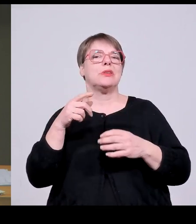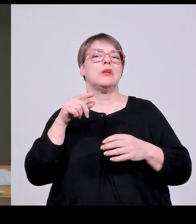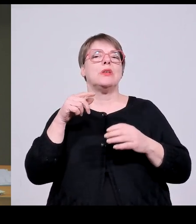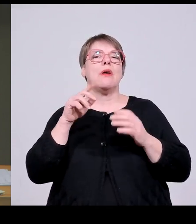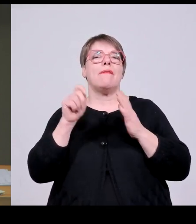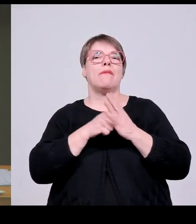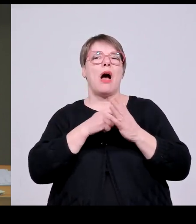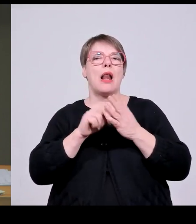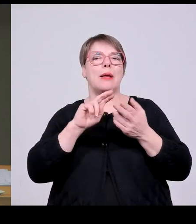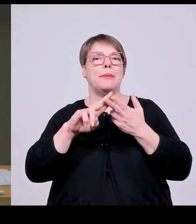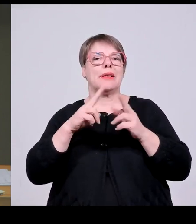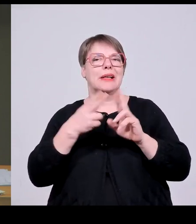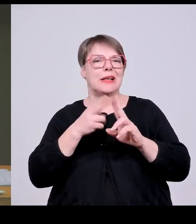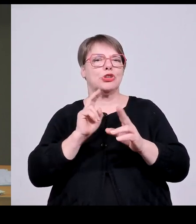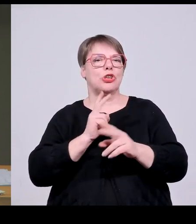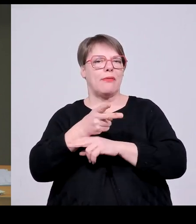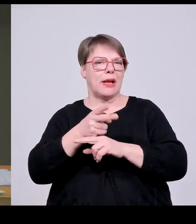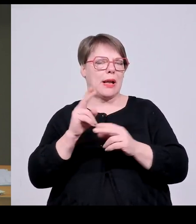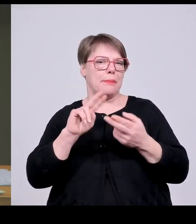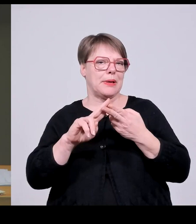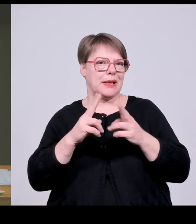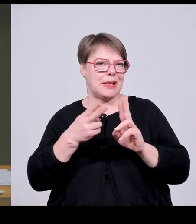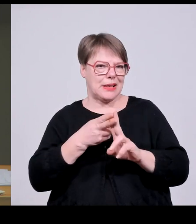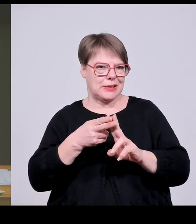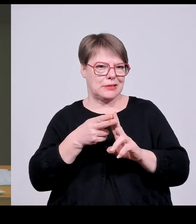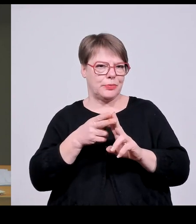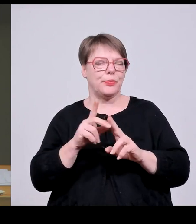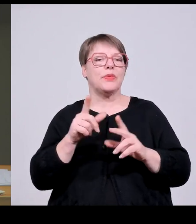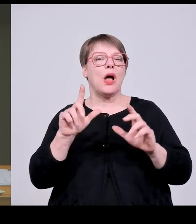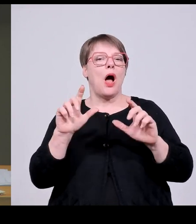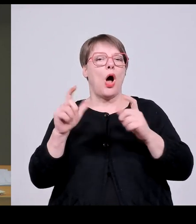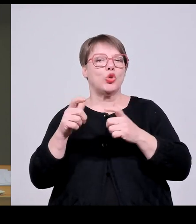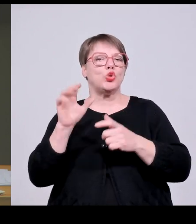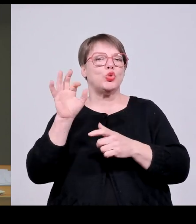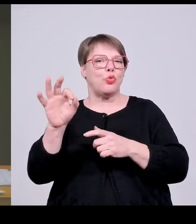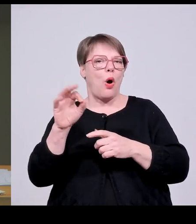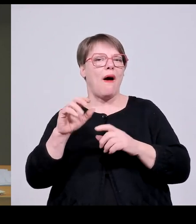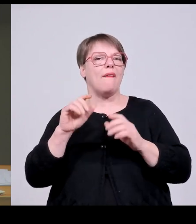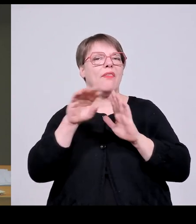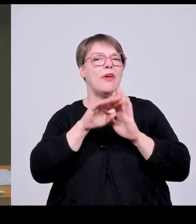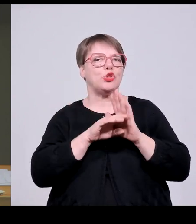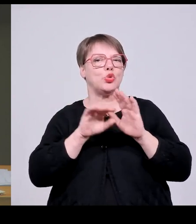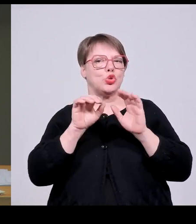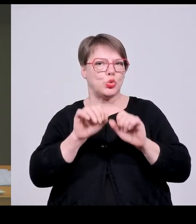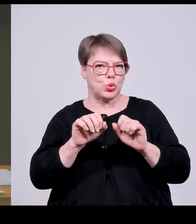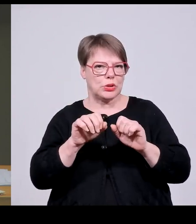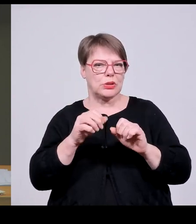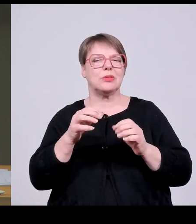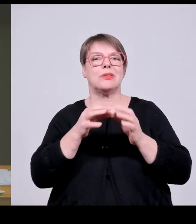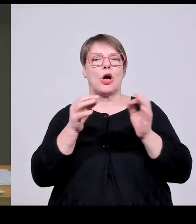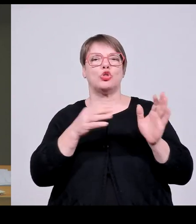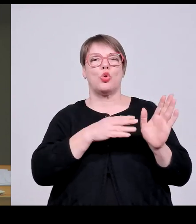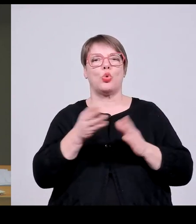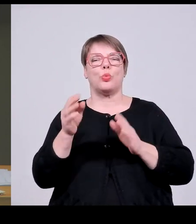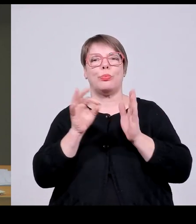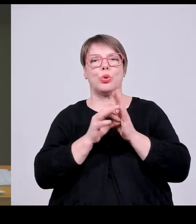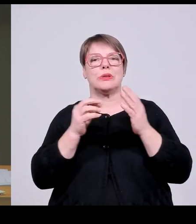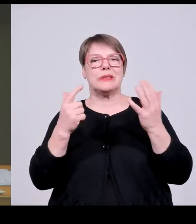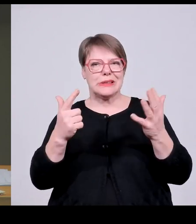Bildung. Den Tagesordnungspunkt 9 Drucksachen 19 0 41, Wahl einer Person zum Mitglied und eine weitere Person zum Ersatz-Mitglied des Kuratoriums des Lette